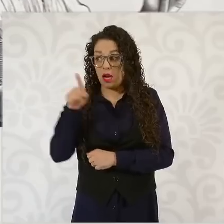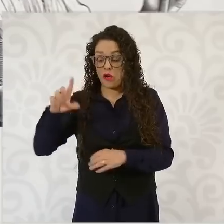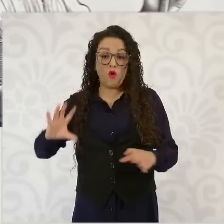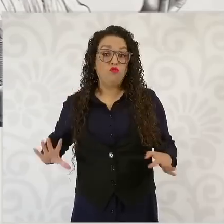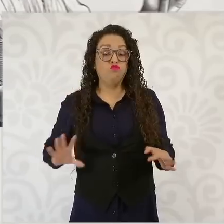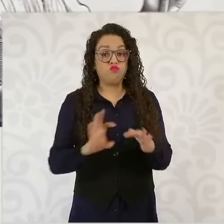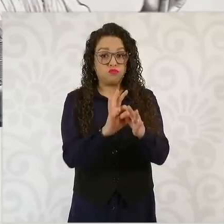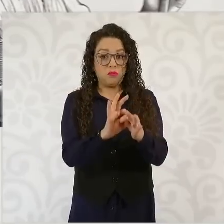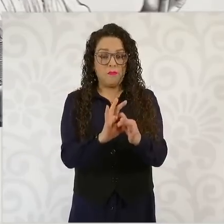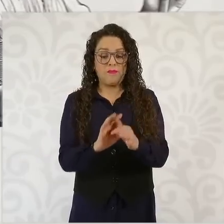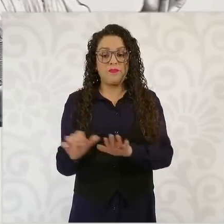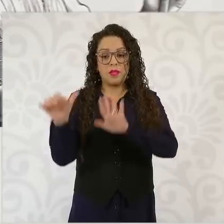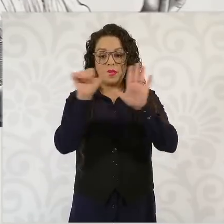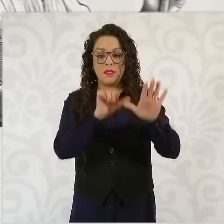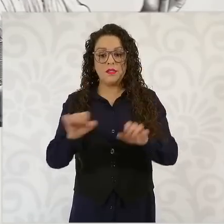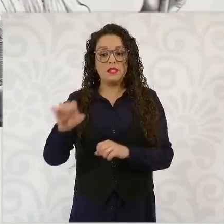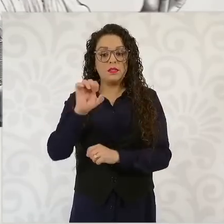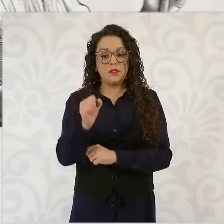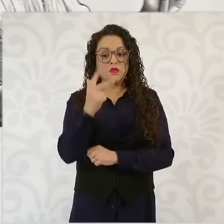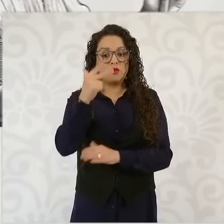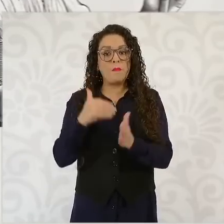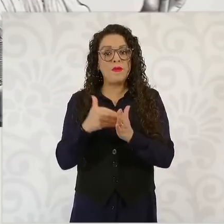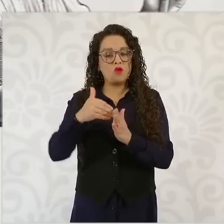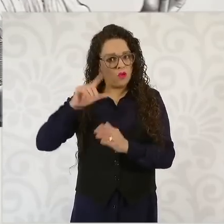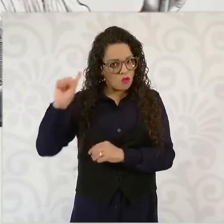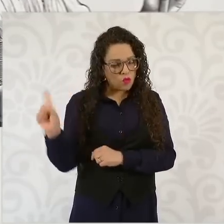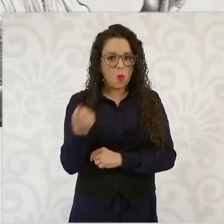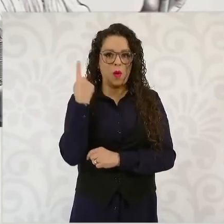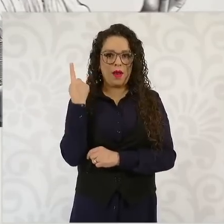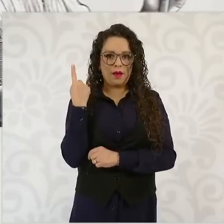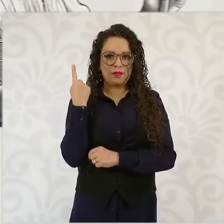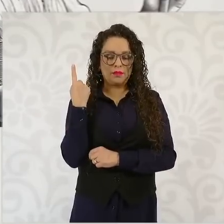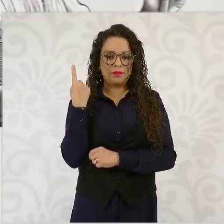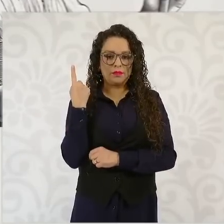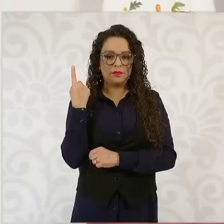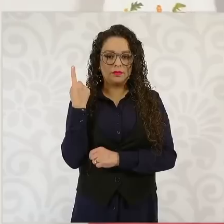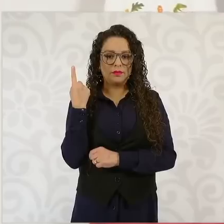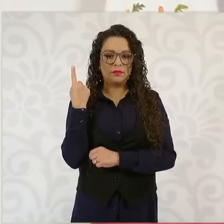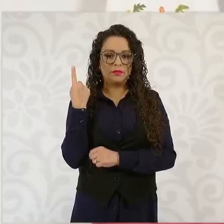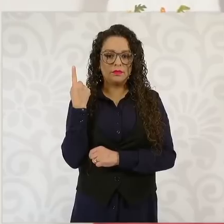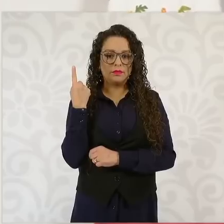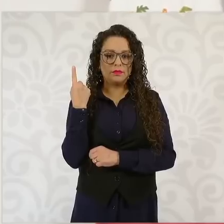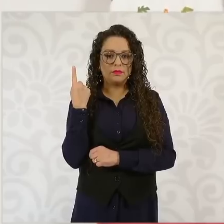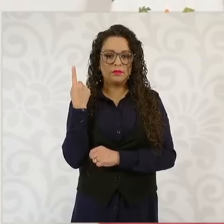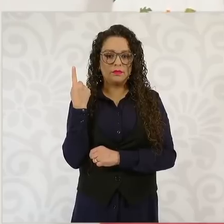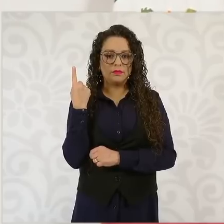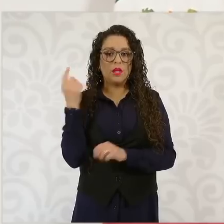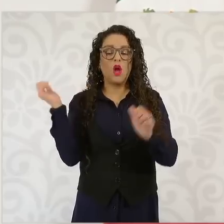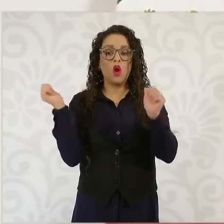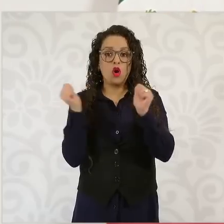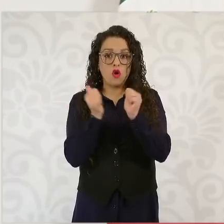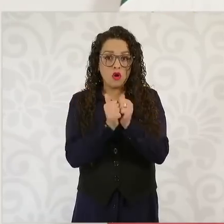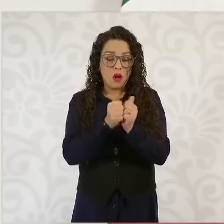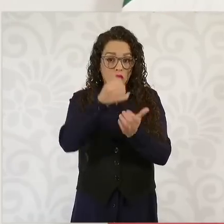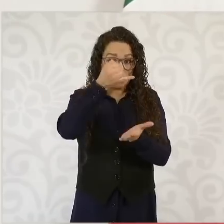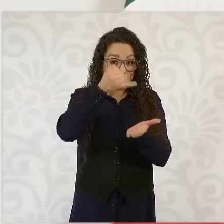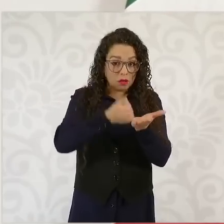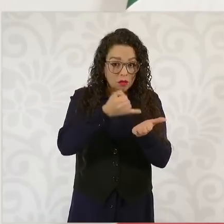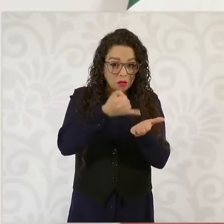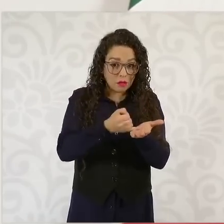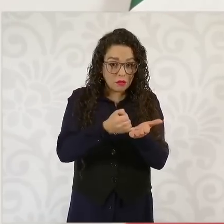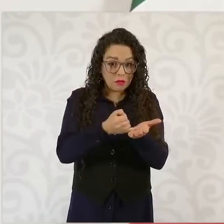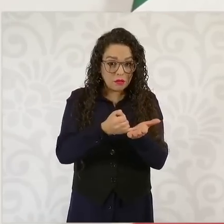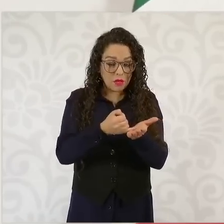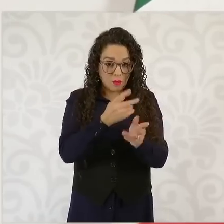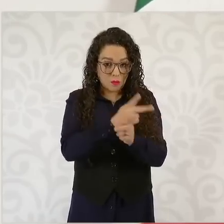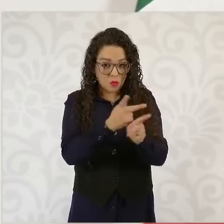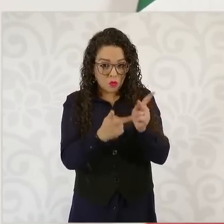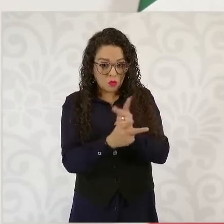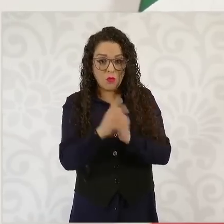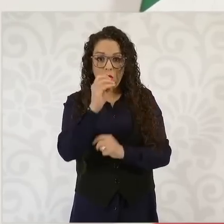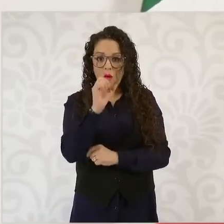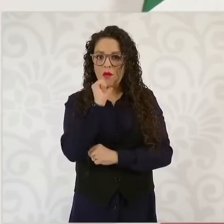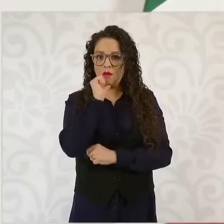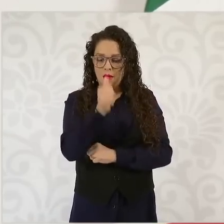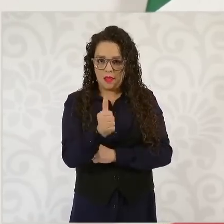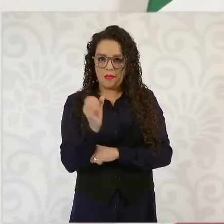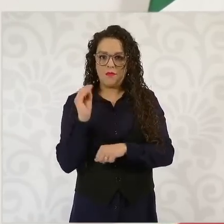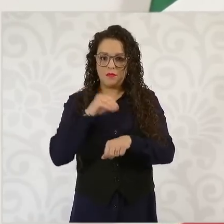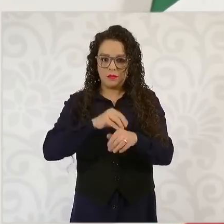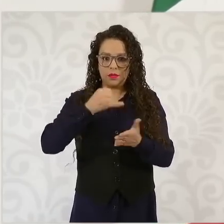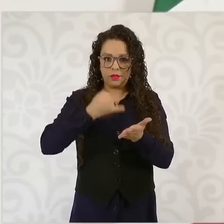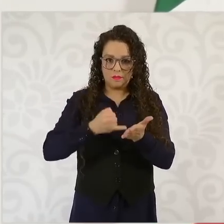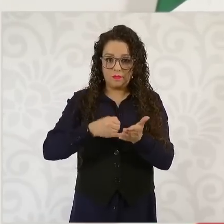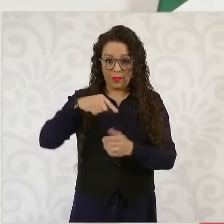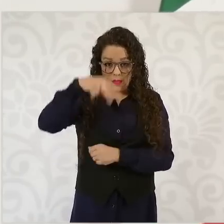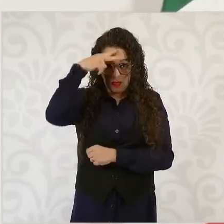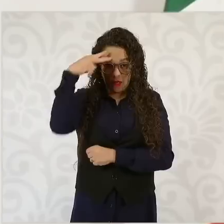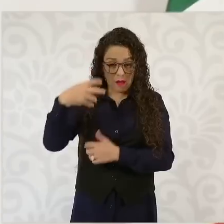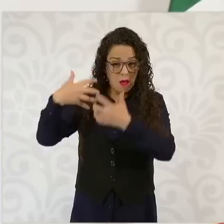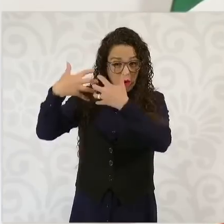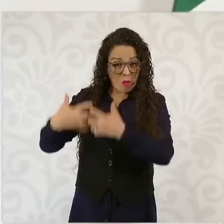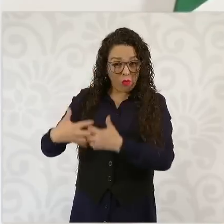668 millones de dólares con y sin aranceles 15 plantas en México empresa mexicana fundada en